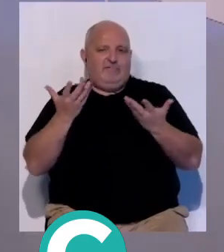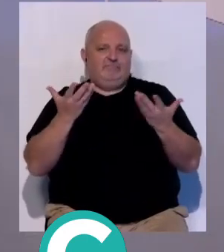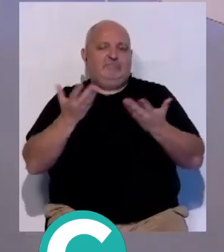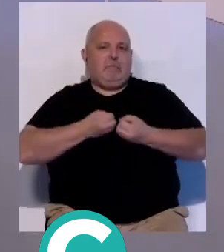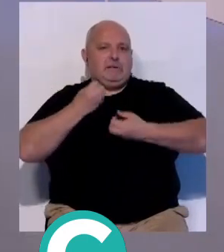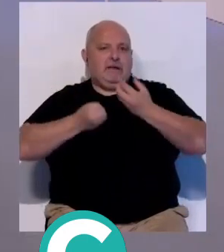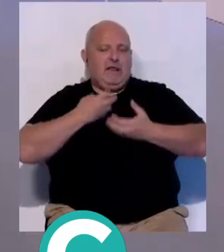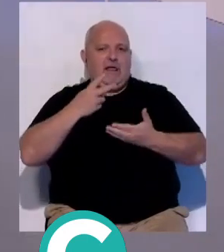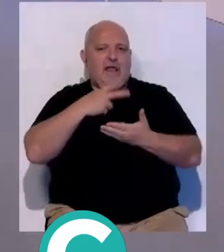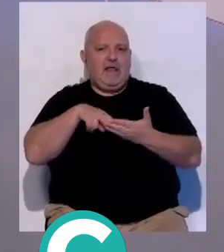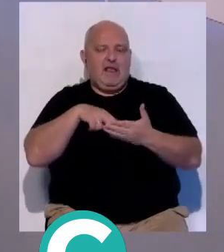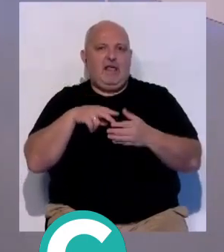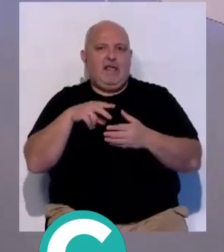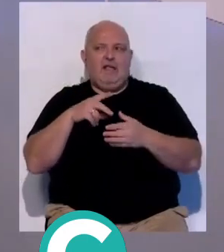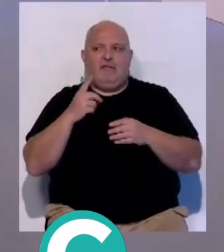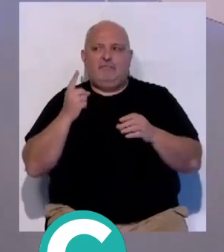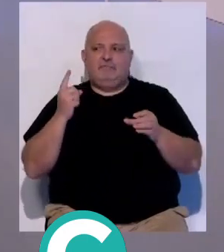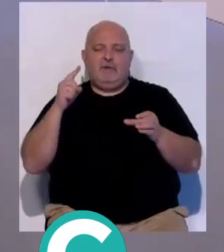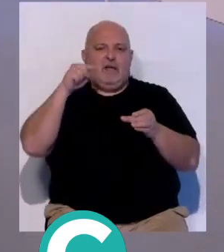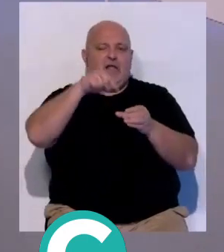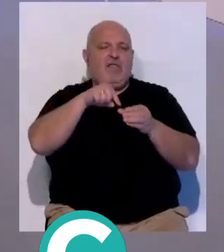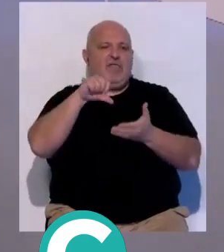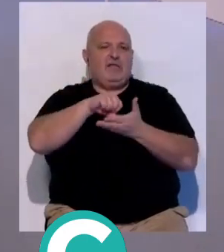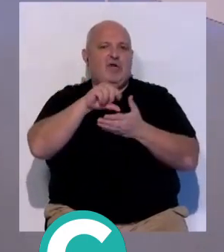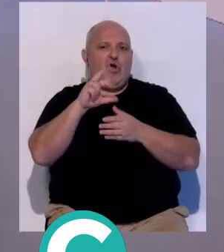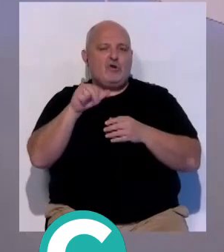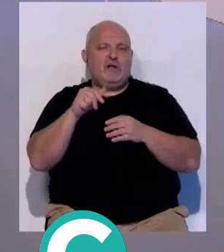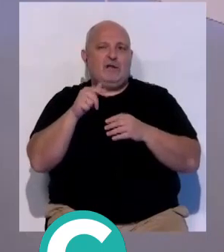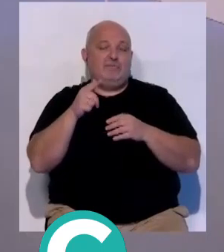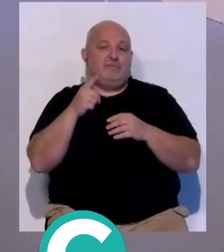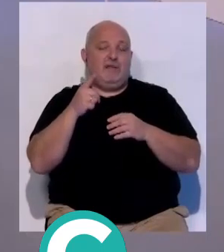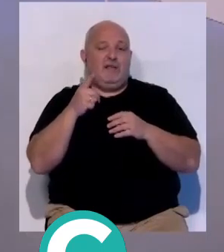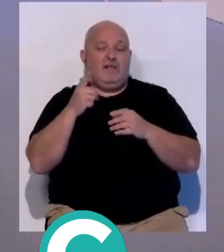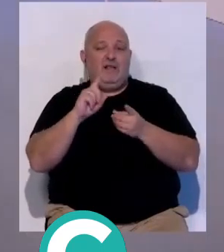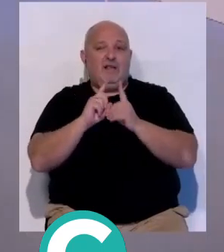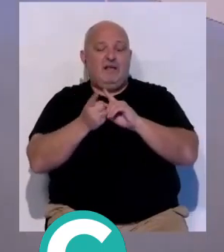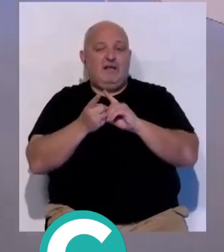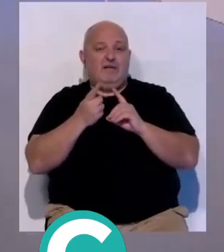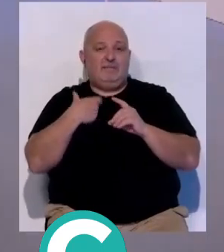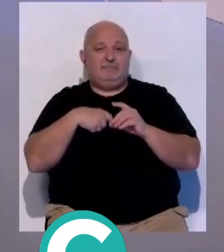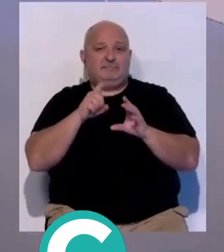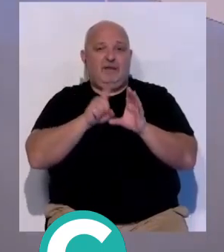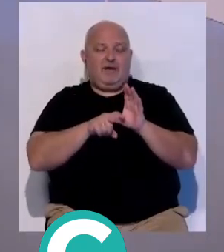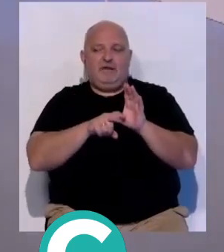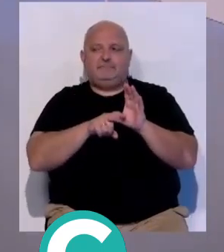hablando el centro de la olla era un extremo por algo cuando llegó nuestra intervención que fue a